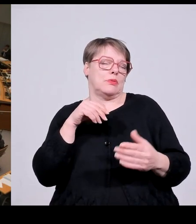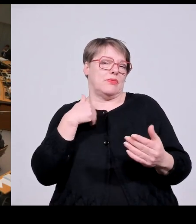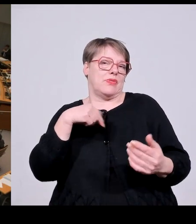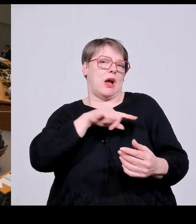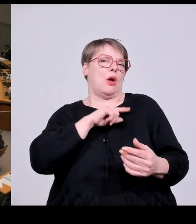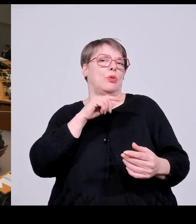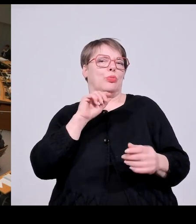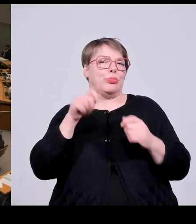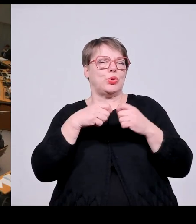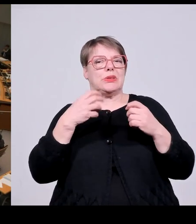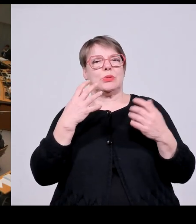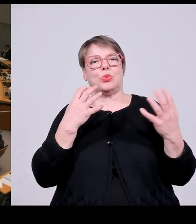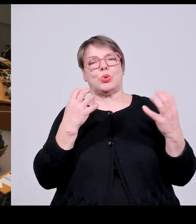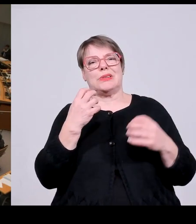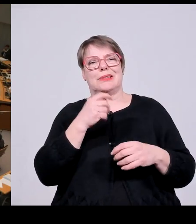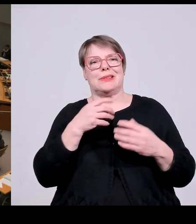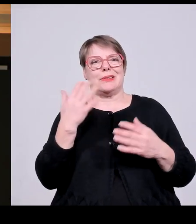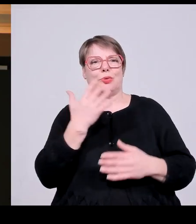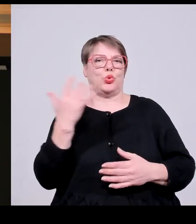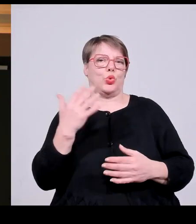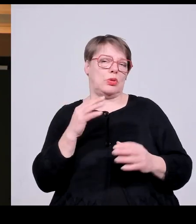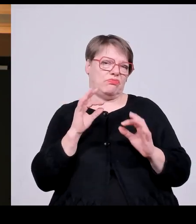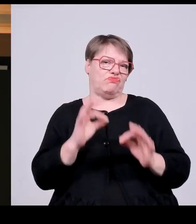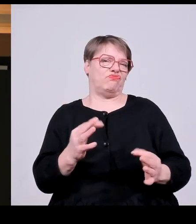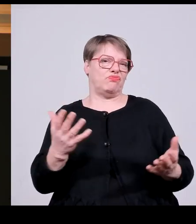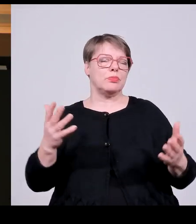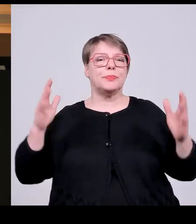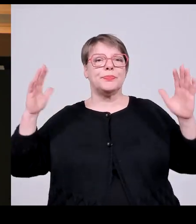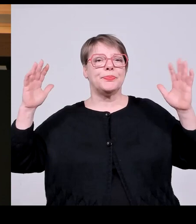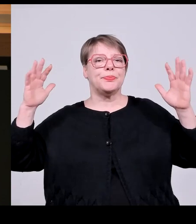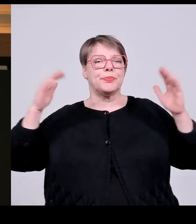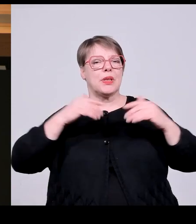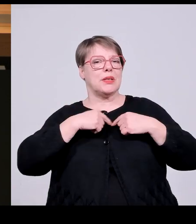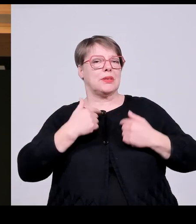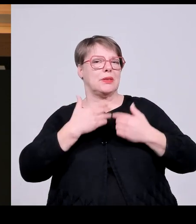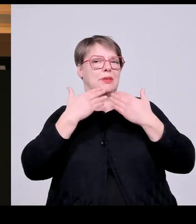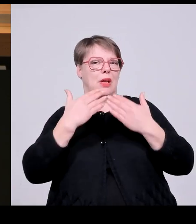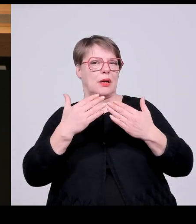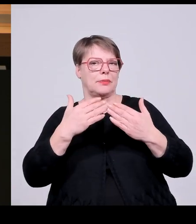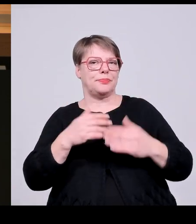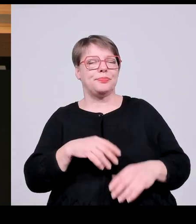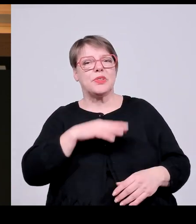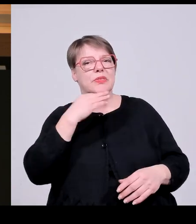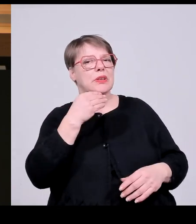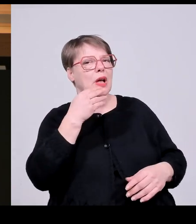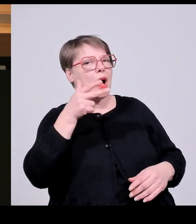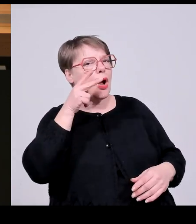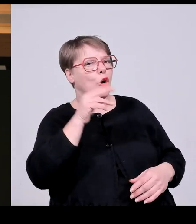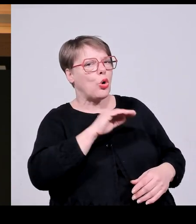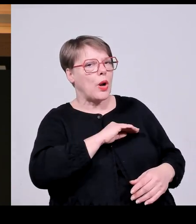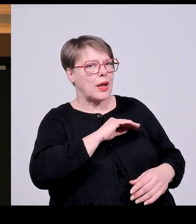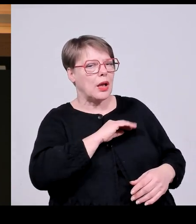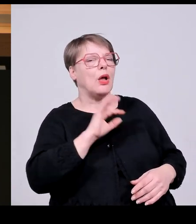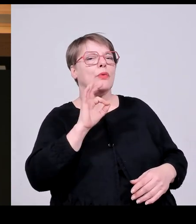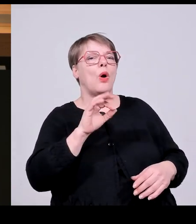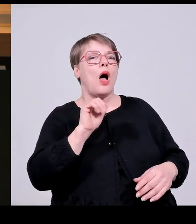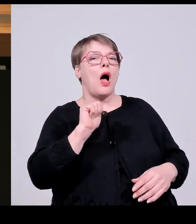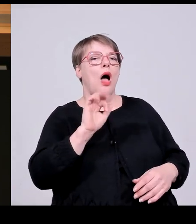Wilhelmstraße ist gesperrt wegen der britischen Botschaft. Charlottenstraße Fahrradstraßen machen dann haben wir die Friedrichstraße, da man sie